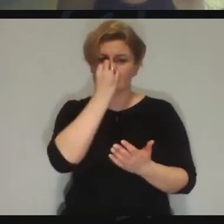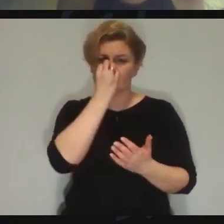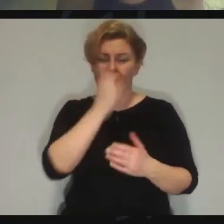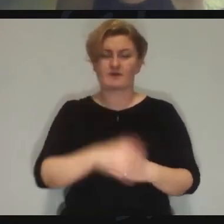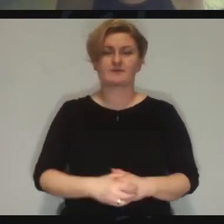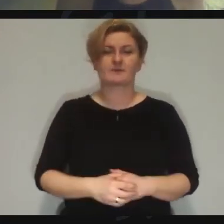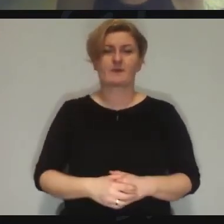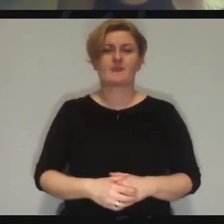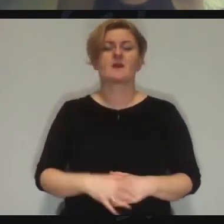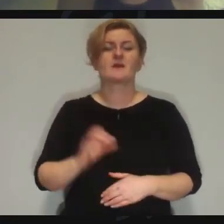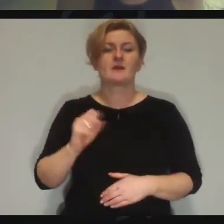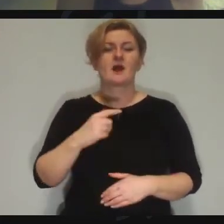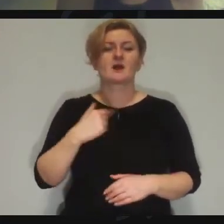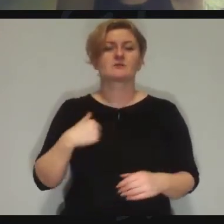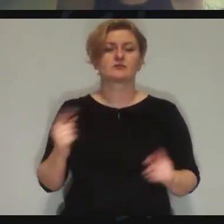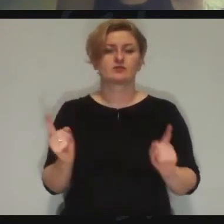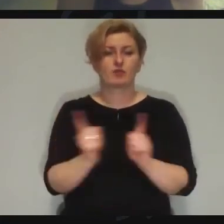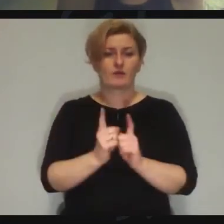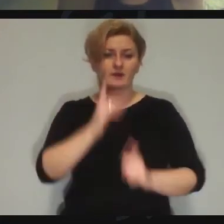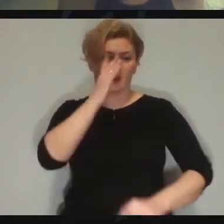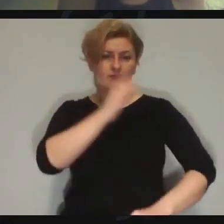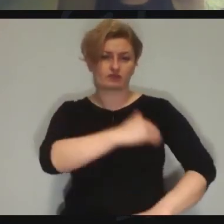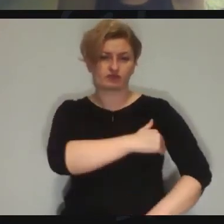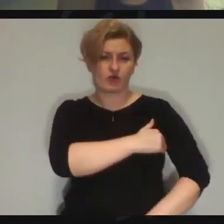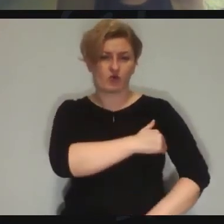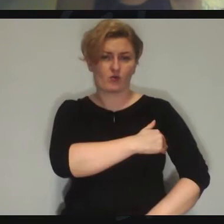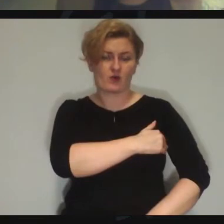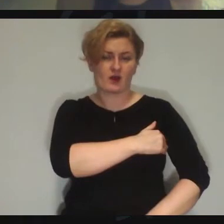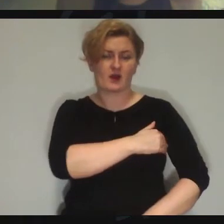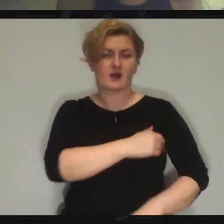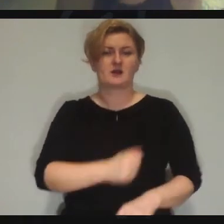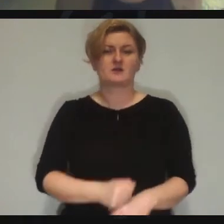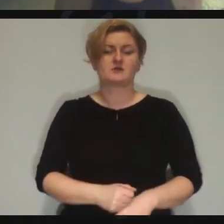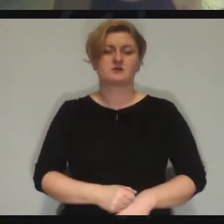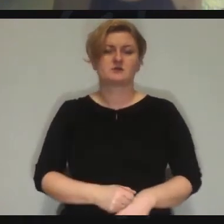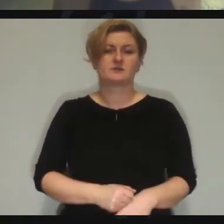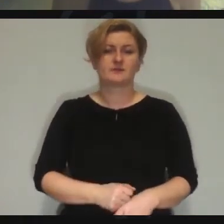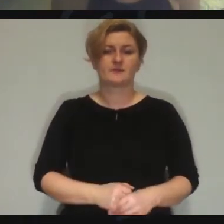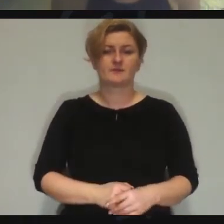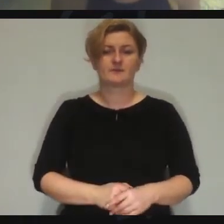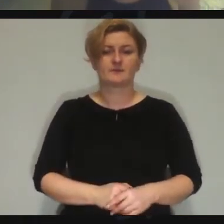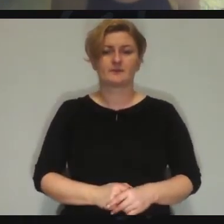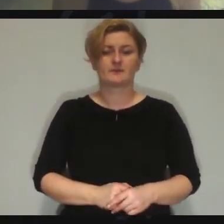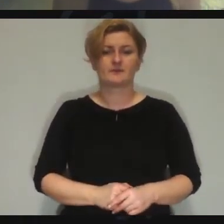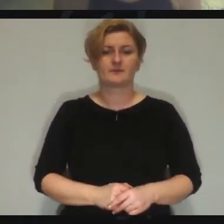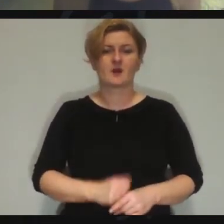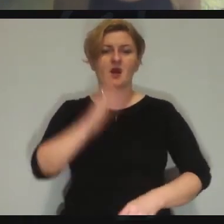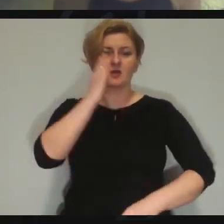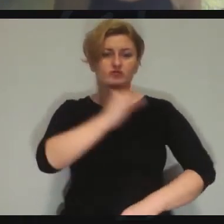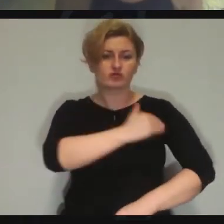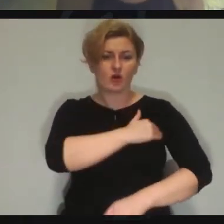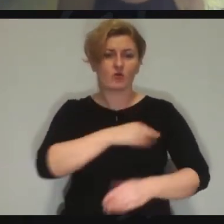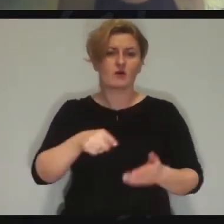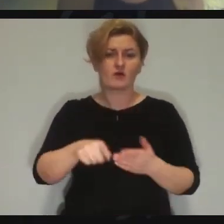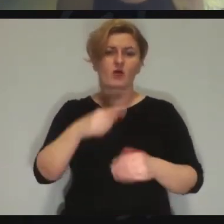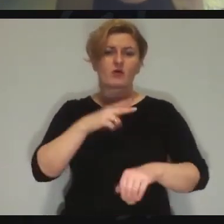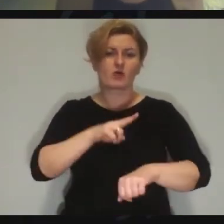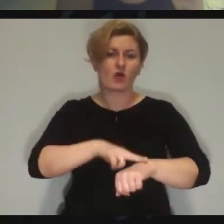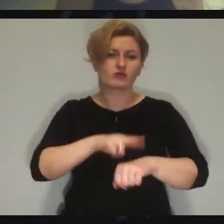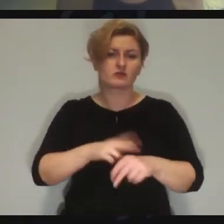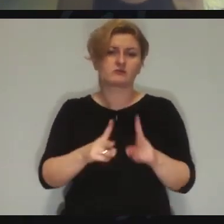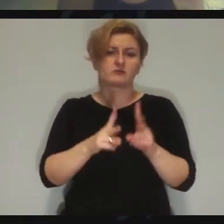Wiola: Jasne. Spotykamy się w szkole i to w szkole są wyznaczone godziny, kiedy robię warsztaty cyrkowe.